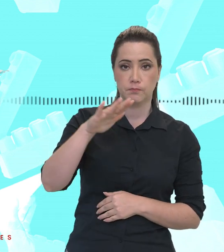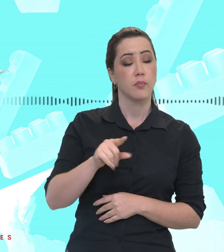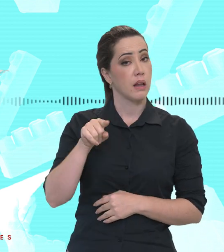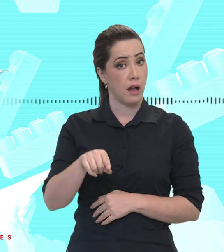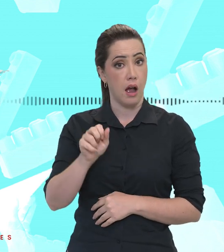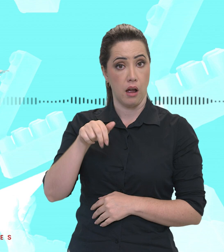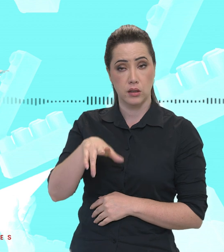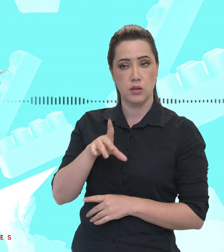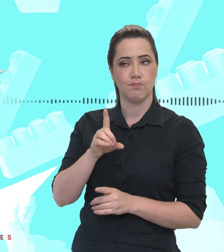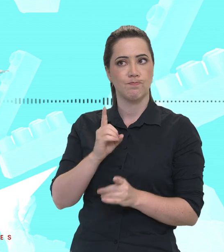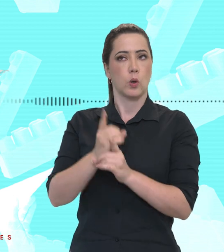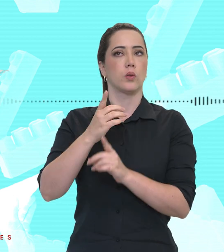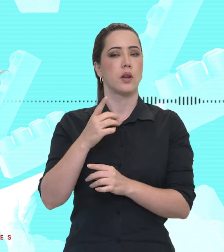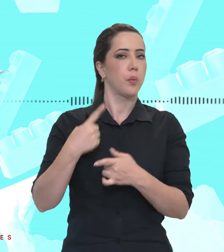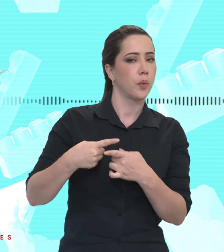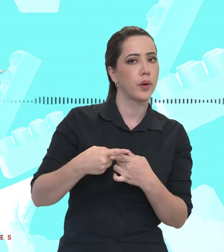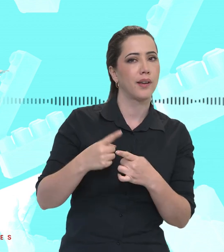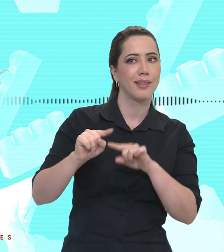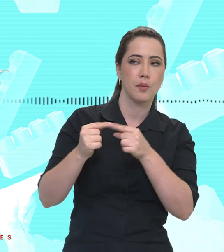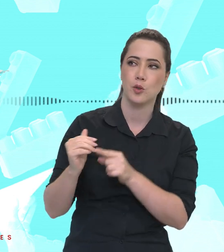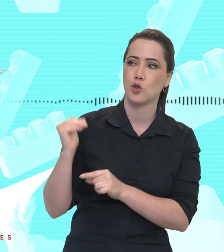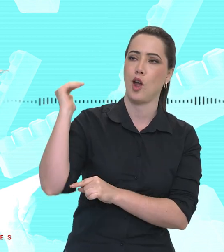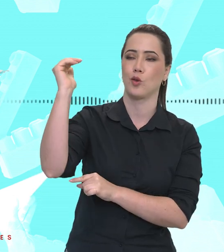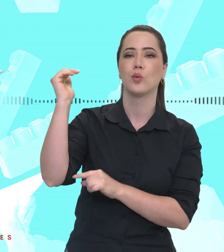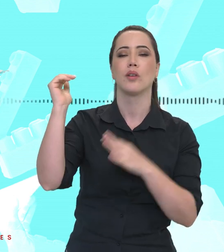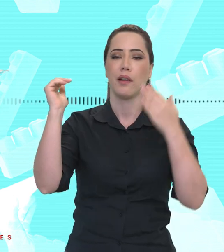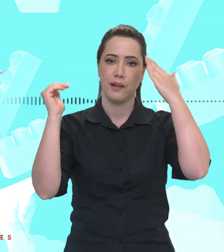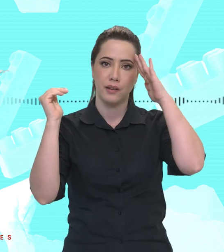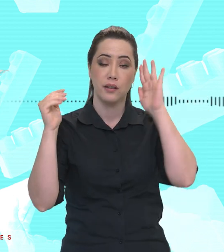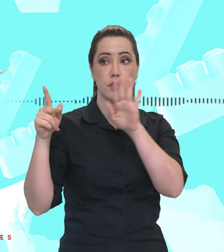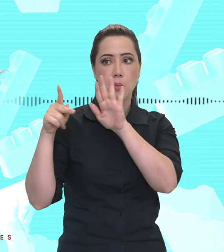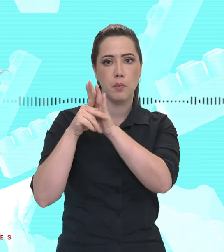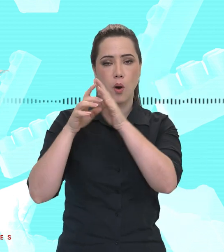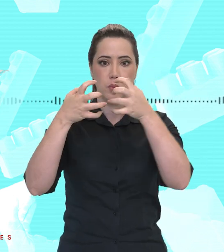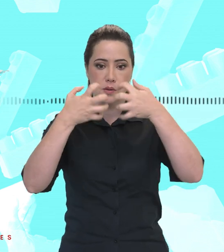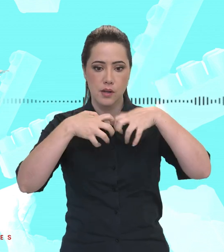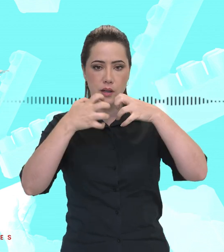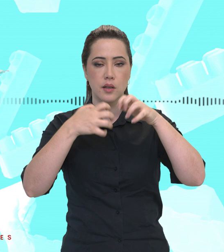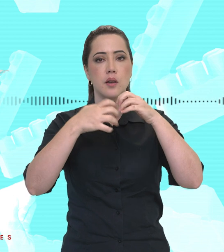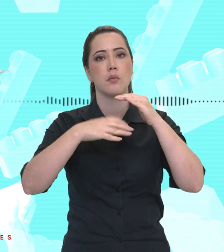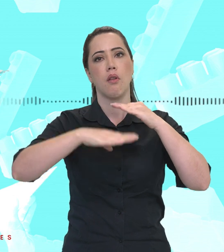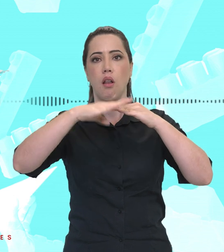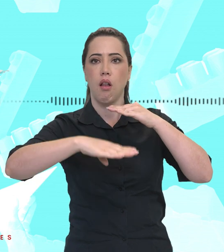[Leyberson] Alana só encontraria algumas respostas depois de adulta, quando finalmente entendeu ser dona de um cérebro atípico.